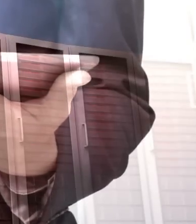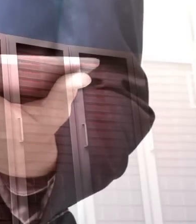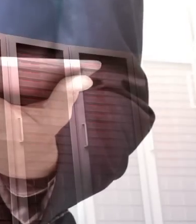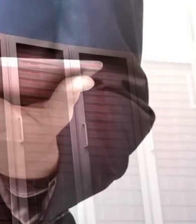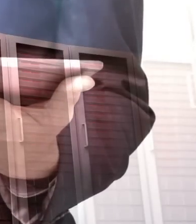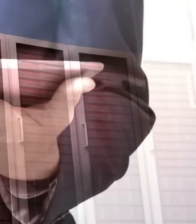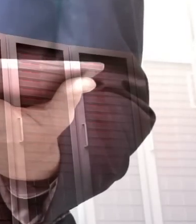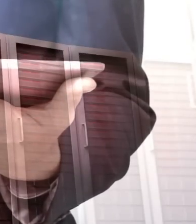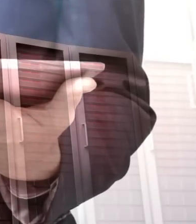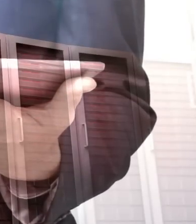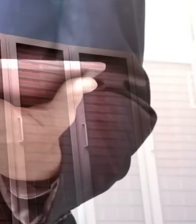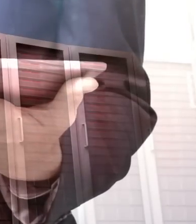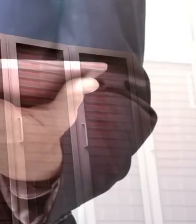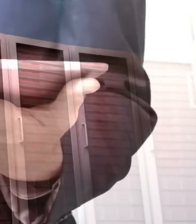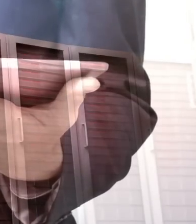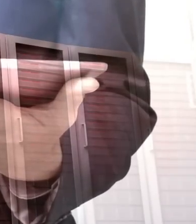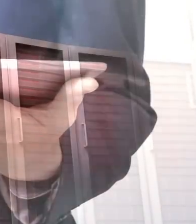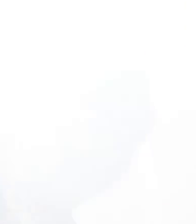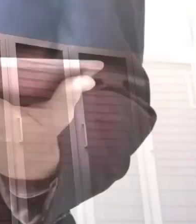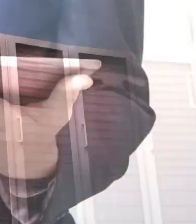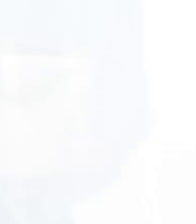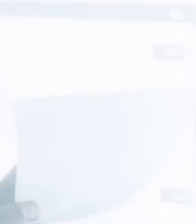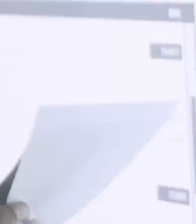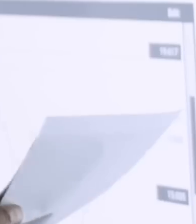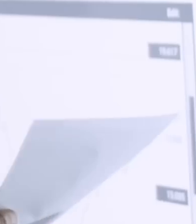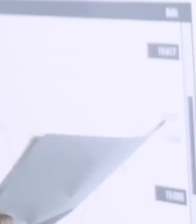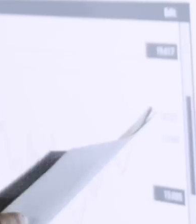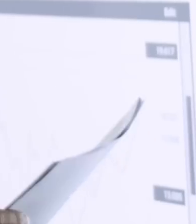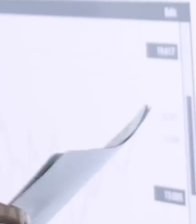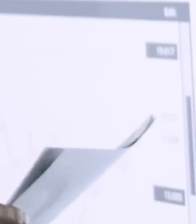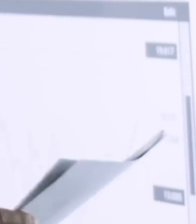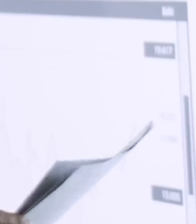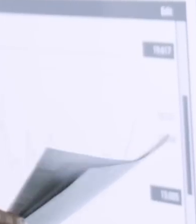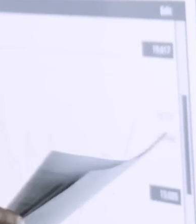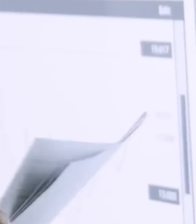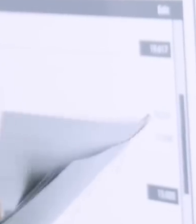un buen mercado para instalar sus grandes tiendas dejando a un lado a los Estados